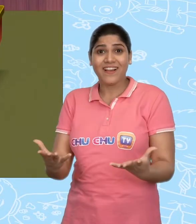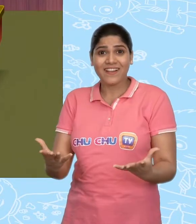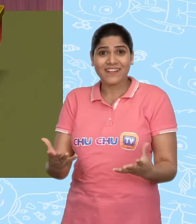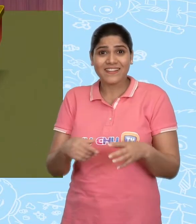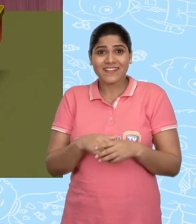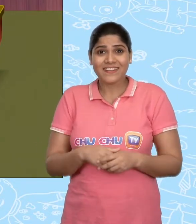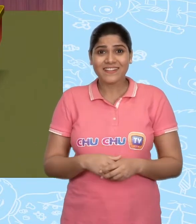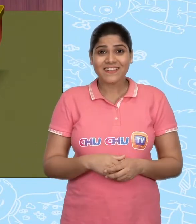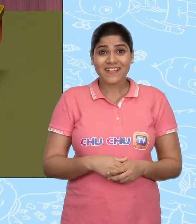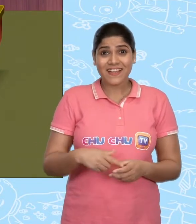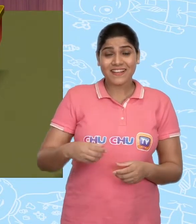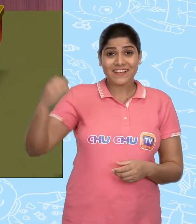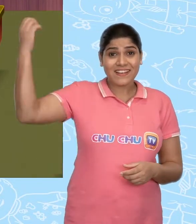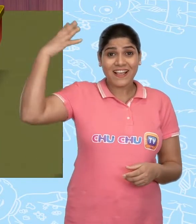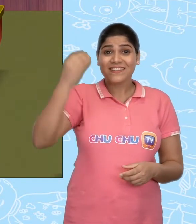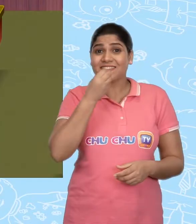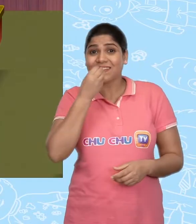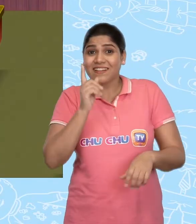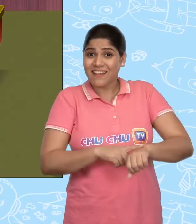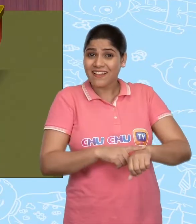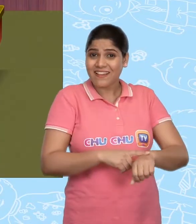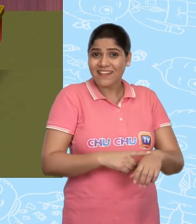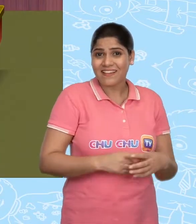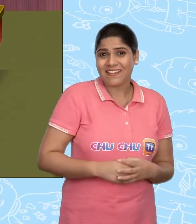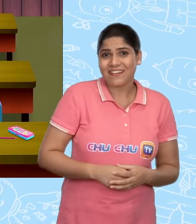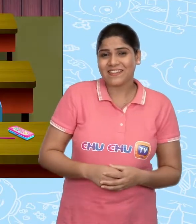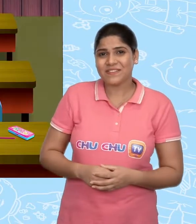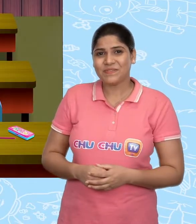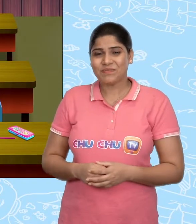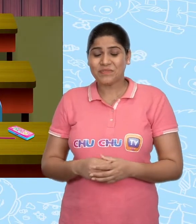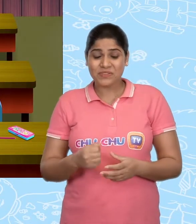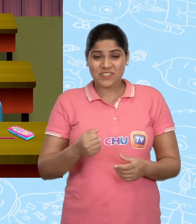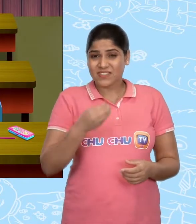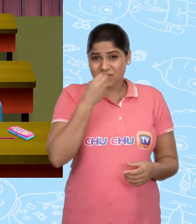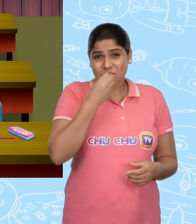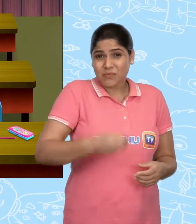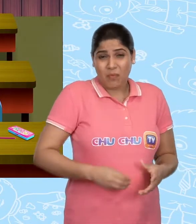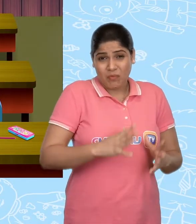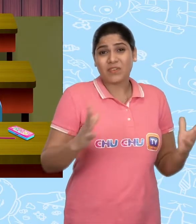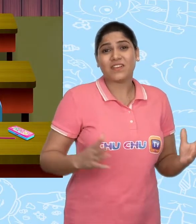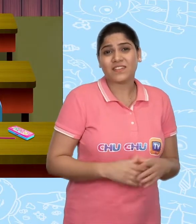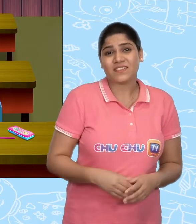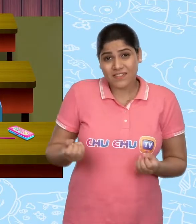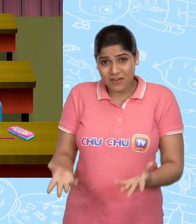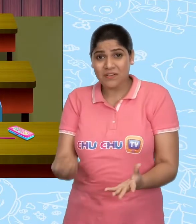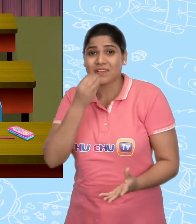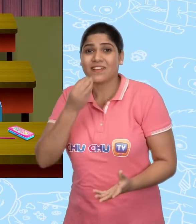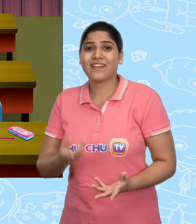अरे वाह ये है lunch time मुझे सच मे भूख लगी है। चलो खाना खाते हैं